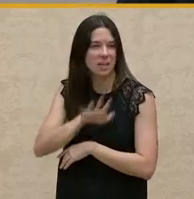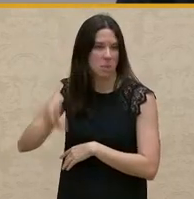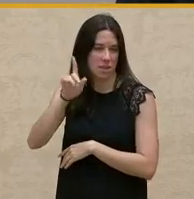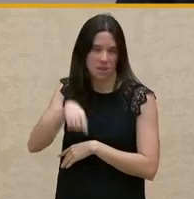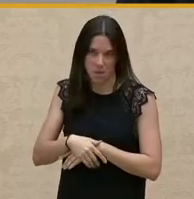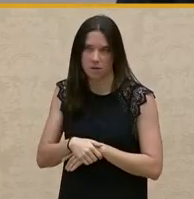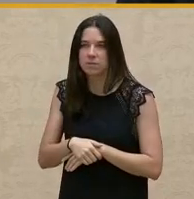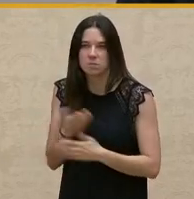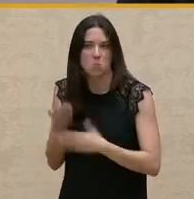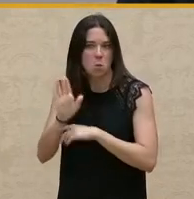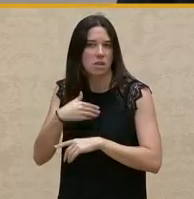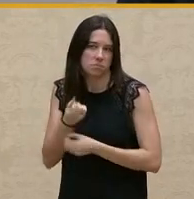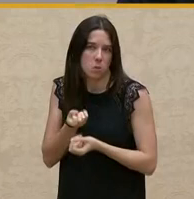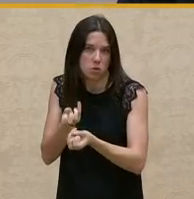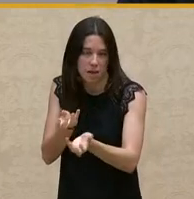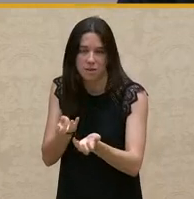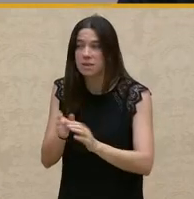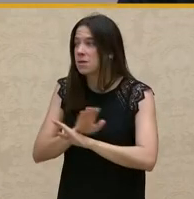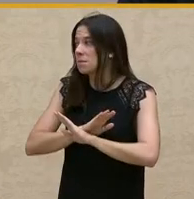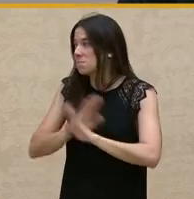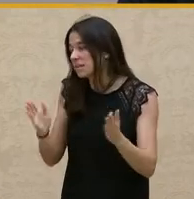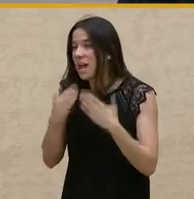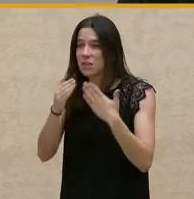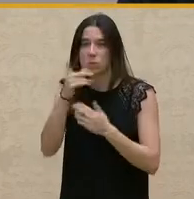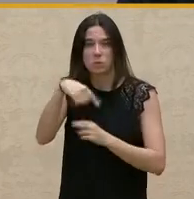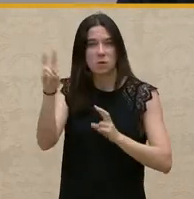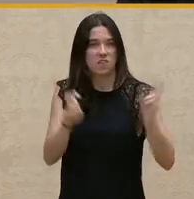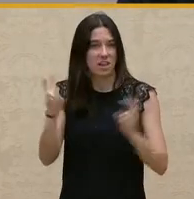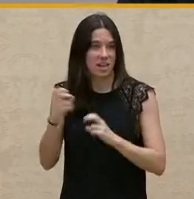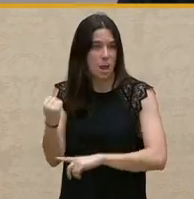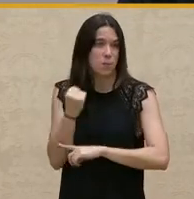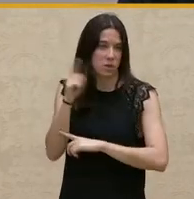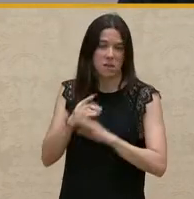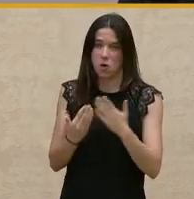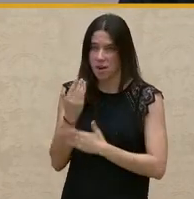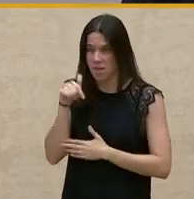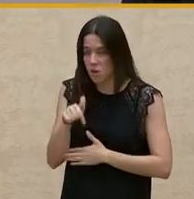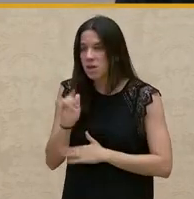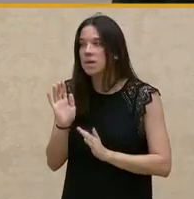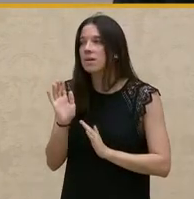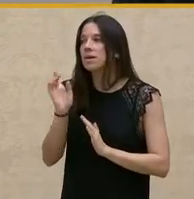Sin más, y agradeciendo su presencia y apoyo a la jornada, paso la palabra al Sr. Albert Campanadal,